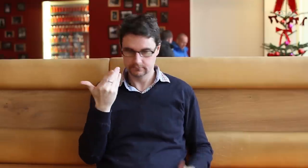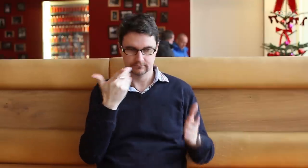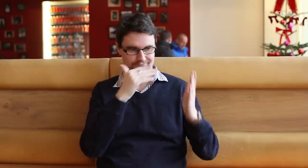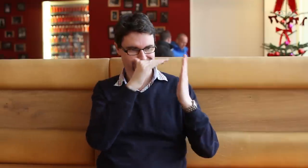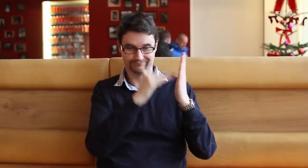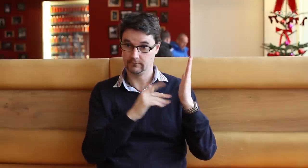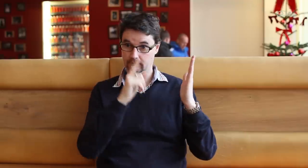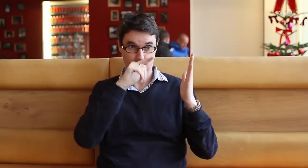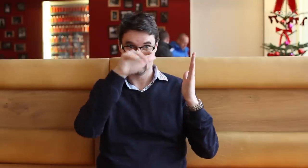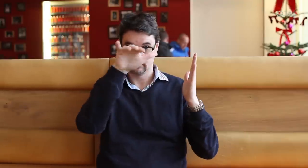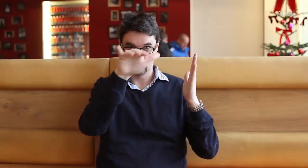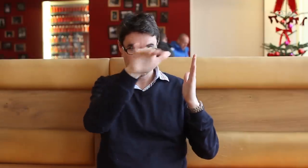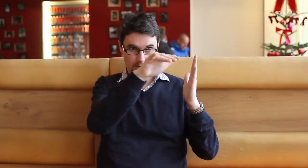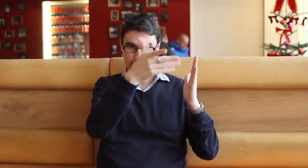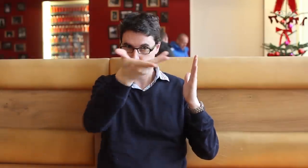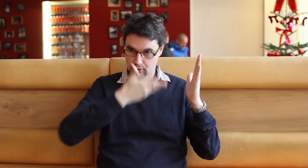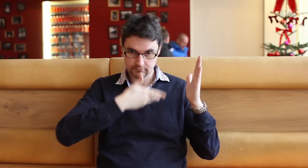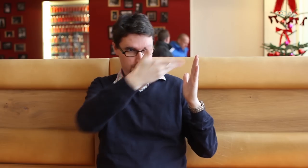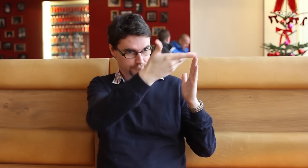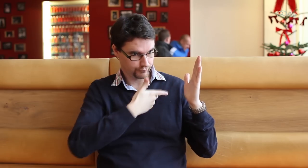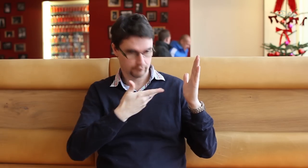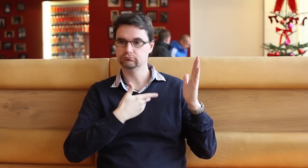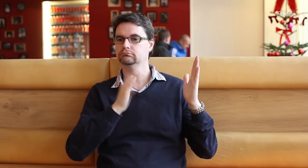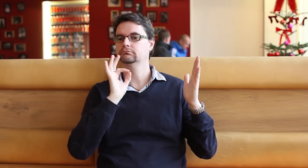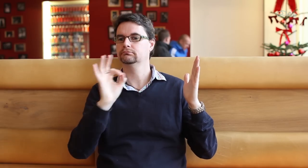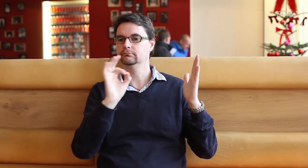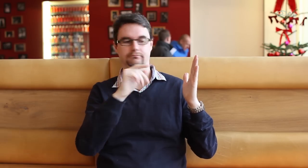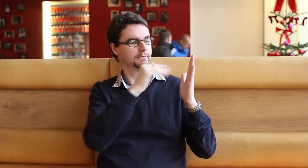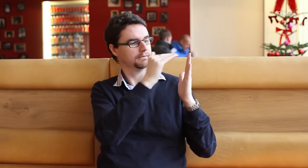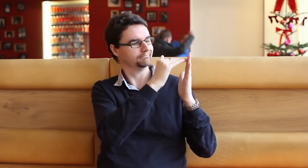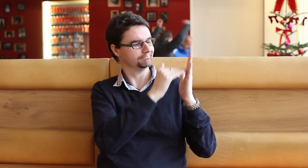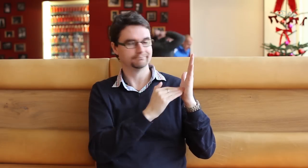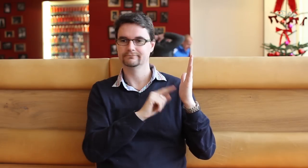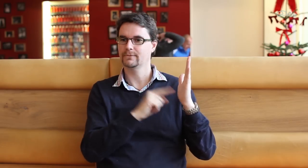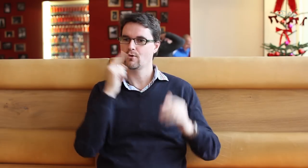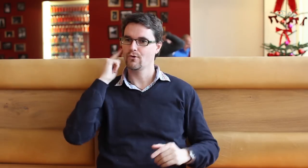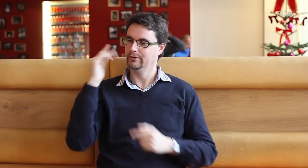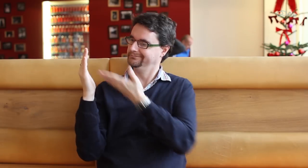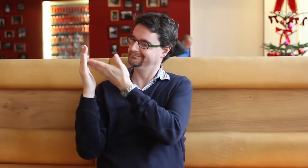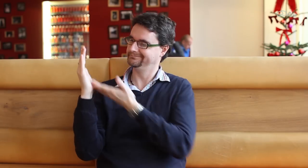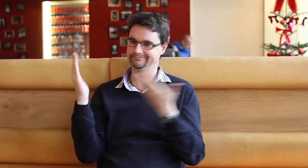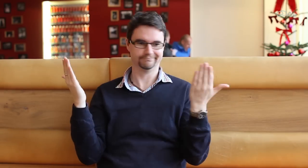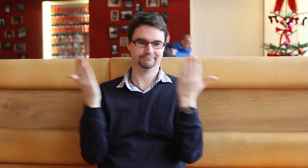Wenn es das alles gäbe, dann wären wir mit den Hörenden tatsächlich gleichberechtigt.